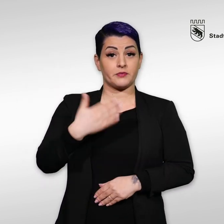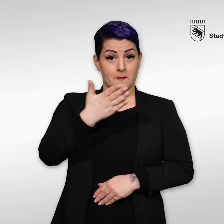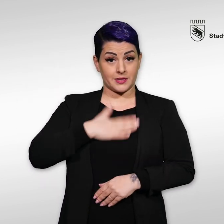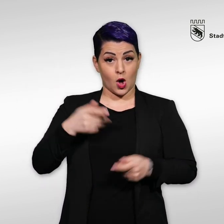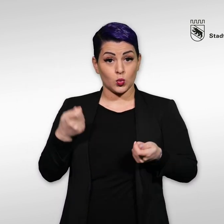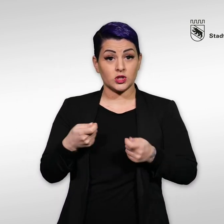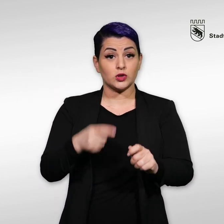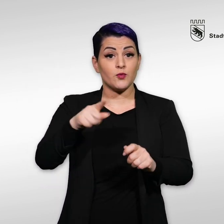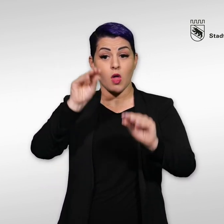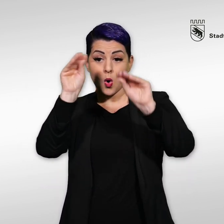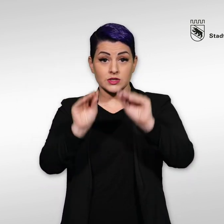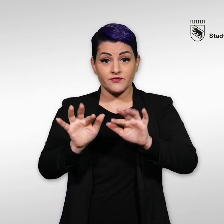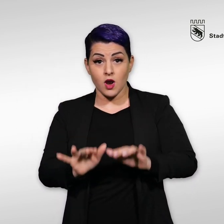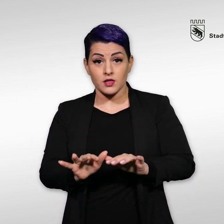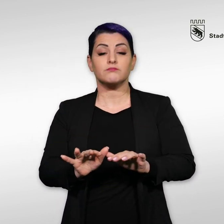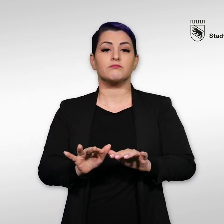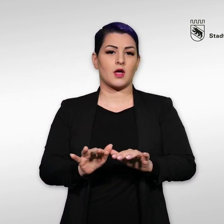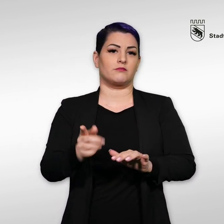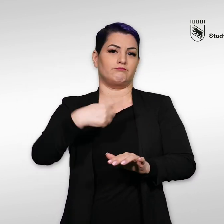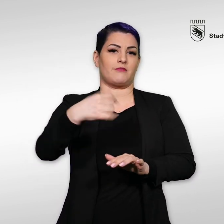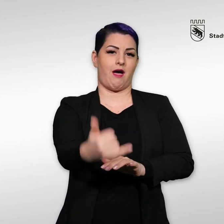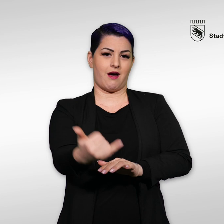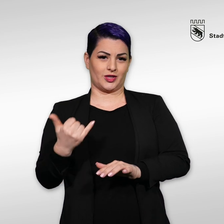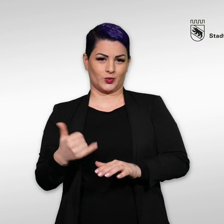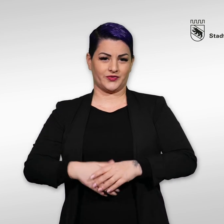Brauchen Sie Unterstützung beim Ausfüllen? Dann rufen Sie uns an.